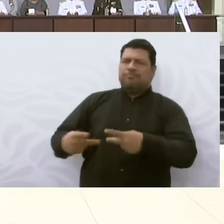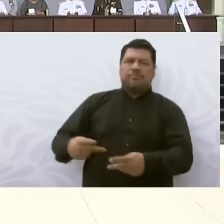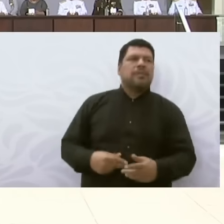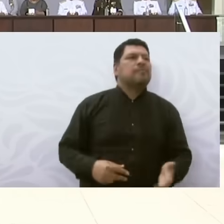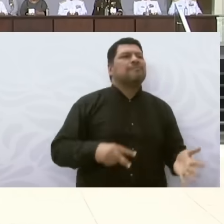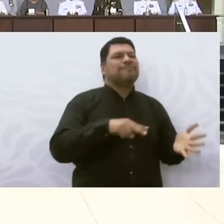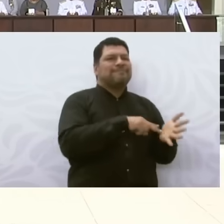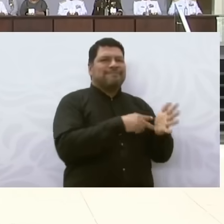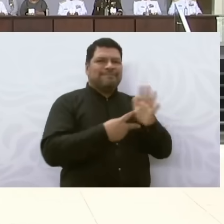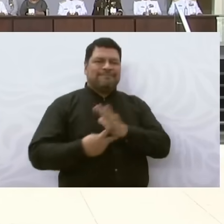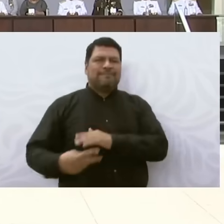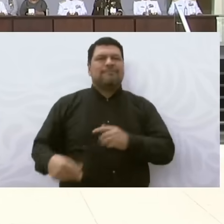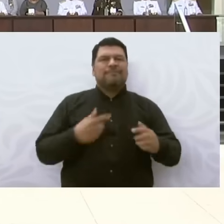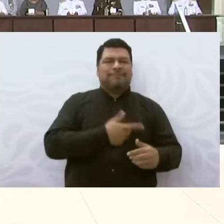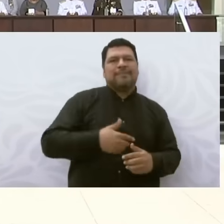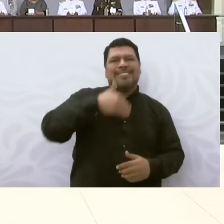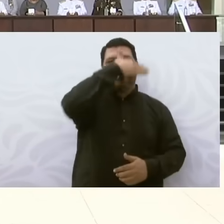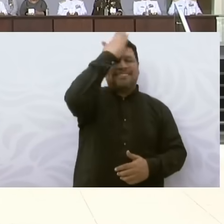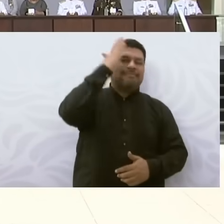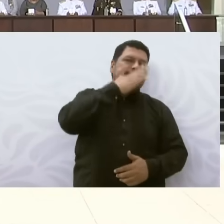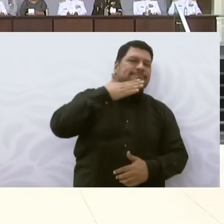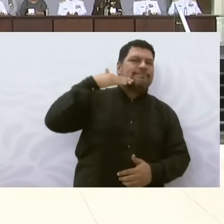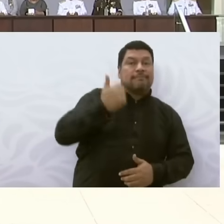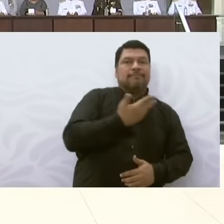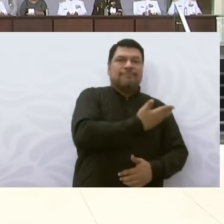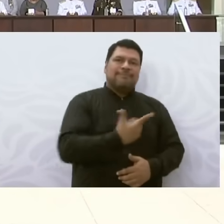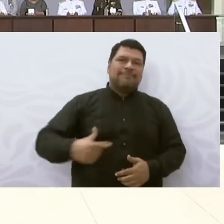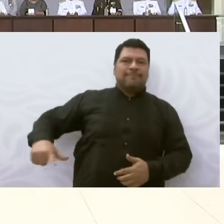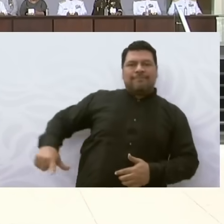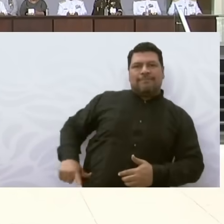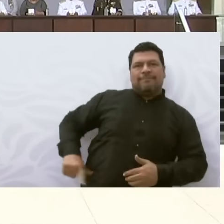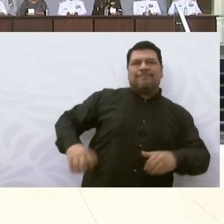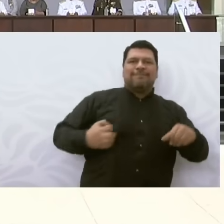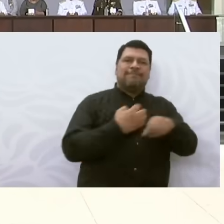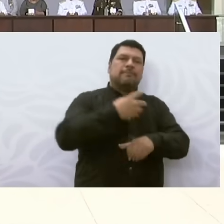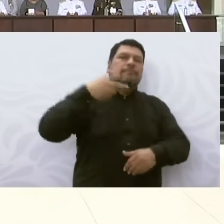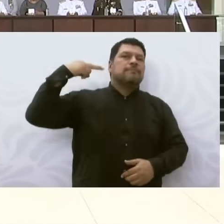Rocío Nale García gobernadora constitucional del estado de Veracruz de Ignacio de la Llave